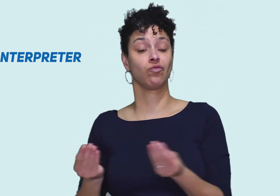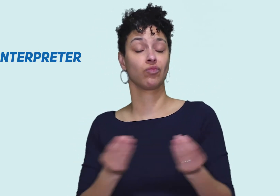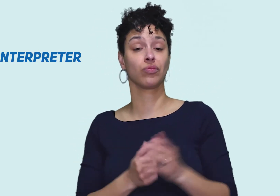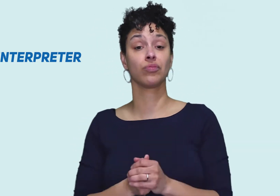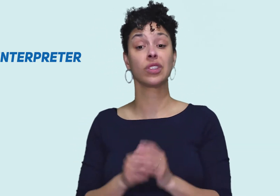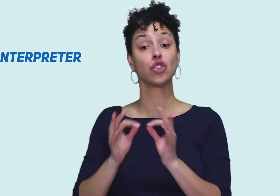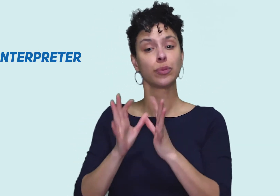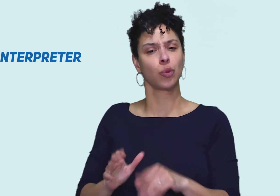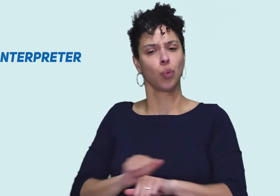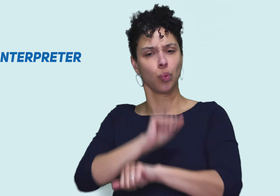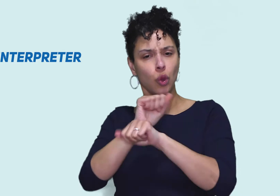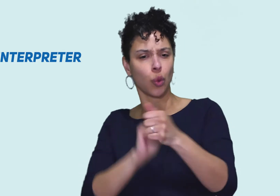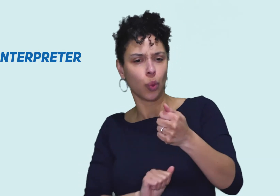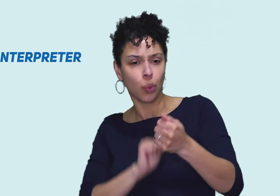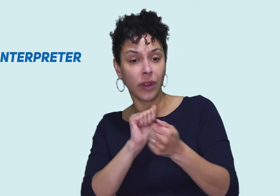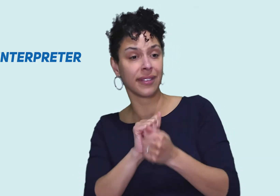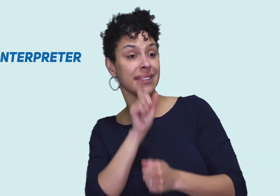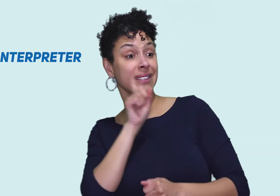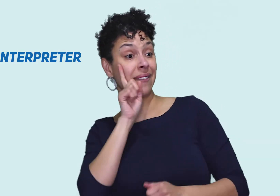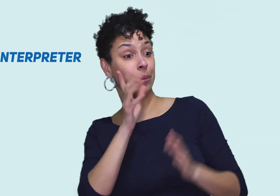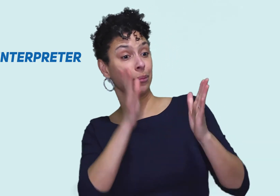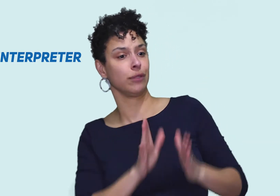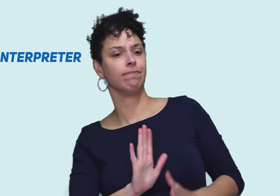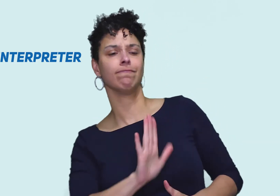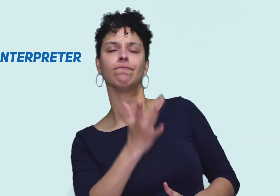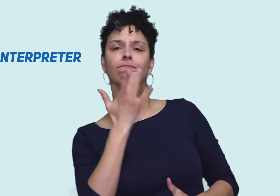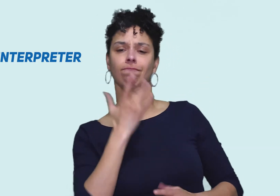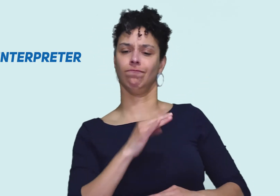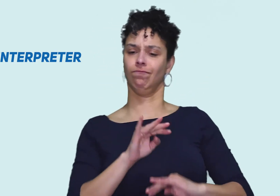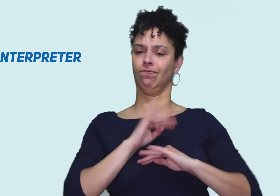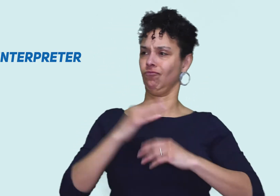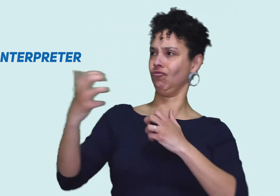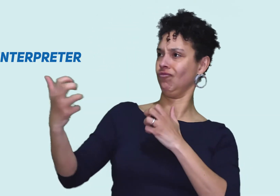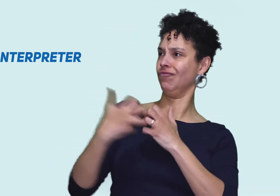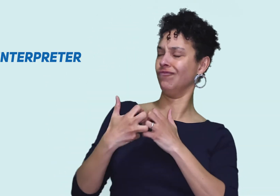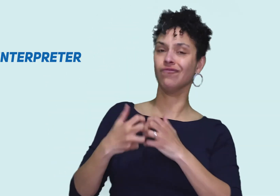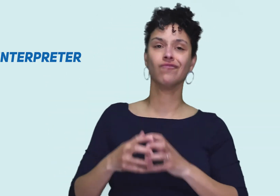Para ser eficaces en cualquier situación, los intérpretes de ASL deben tener